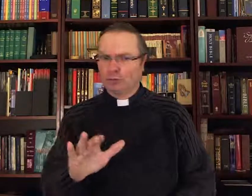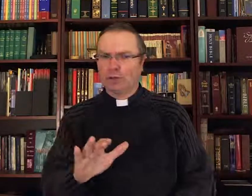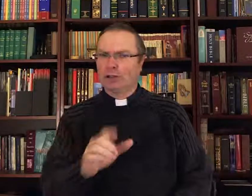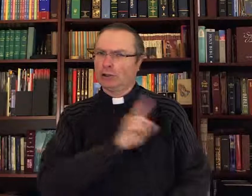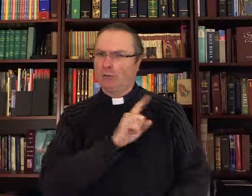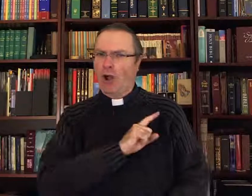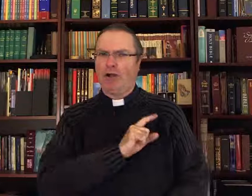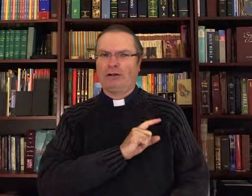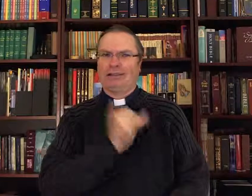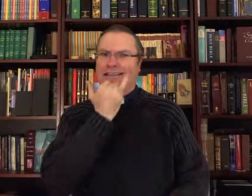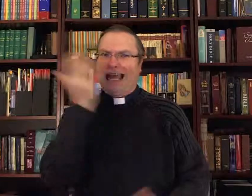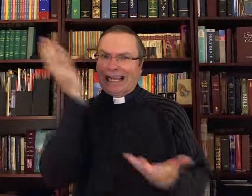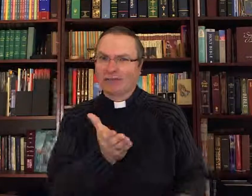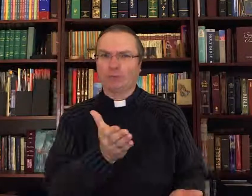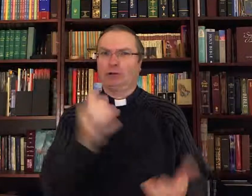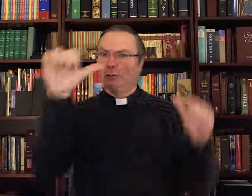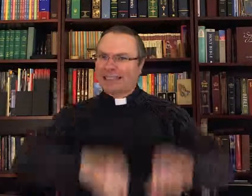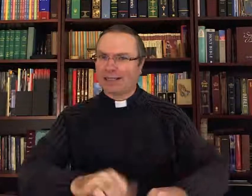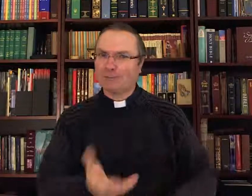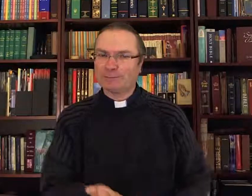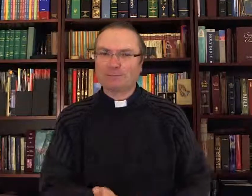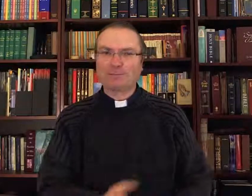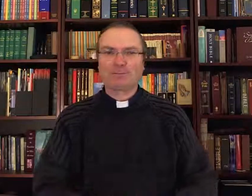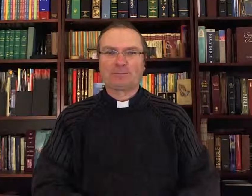de peur qu'il ne t'arrive quelque chose de pire.